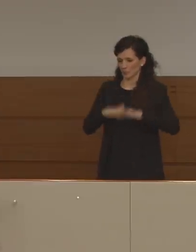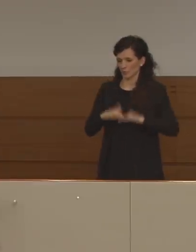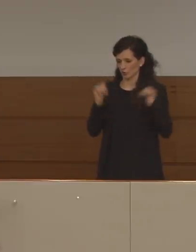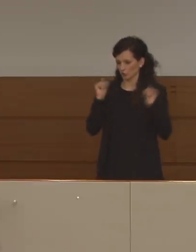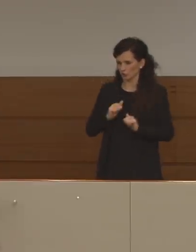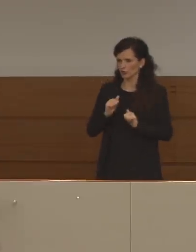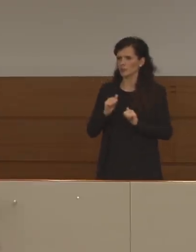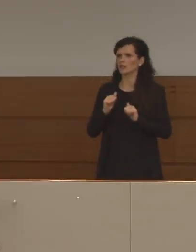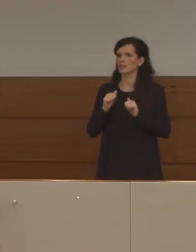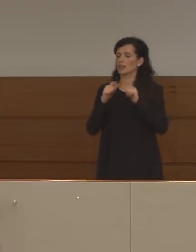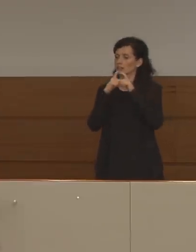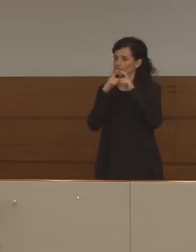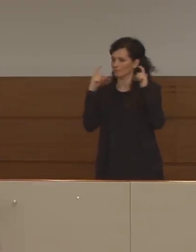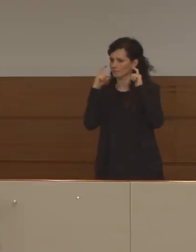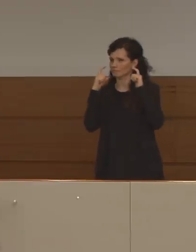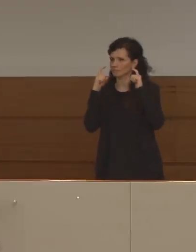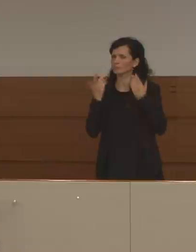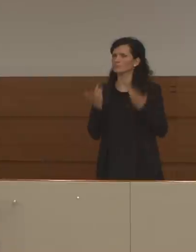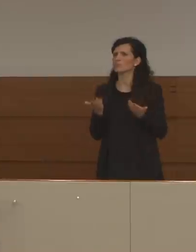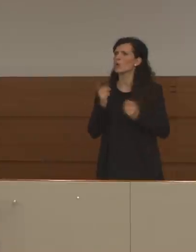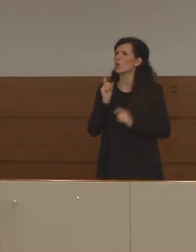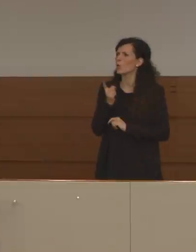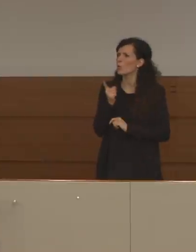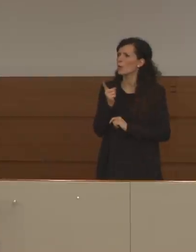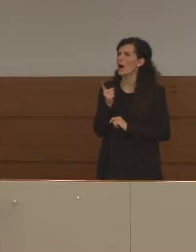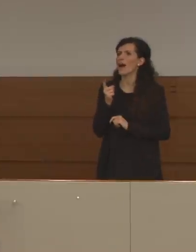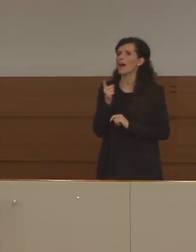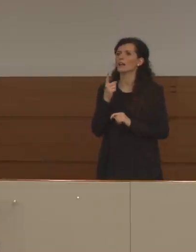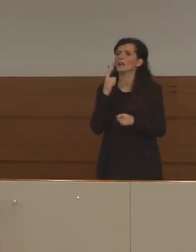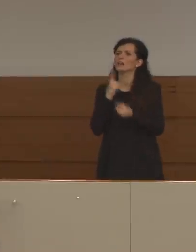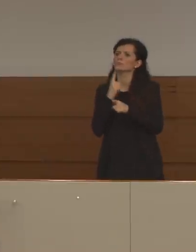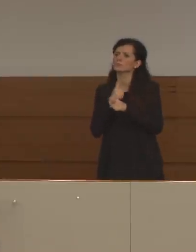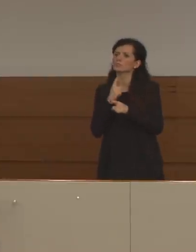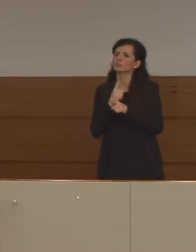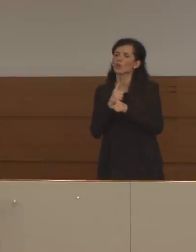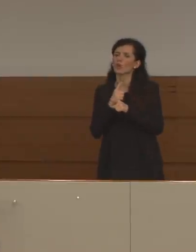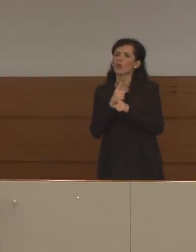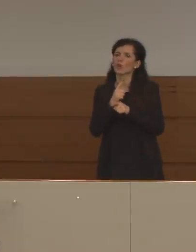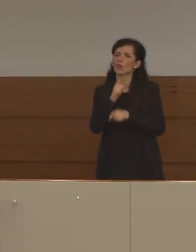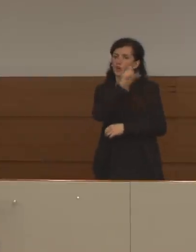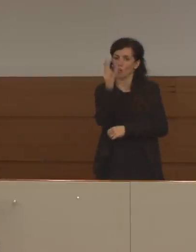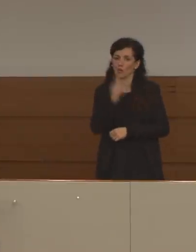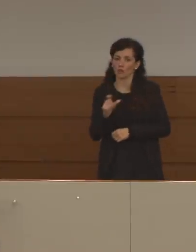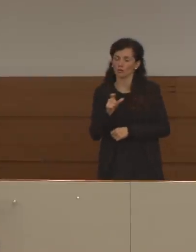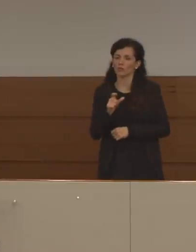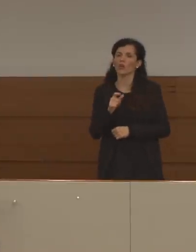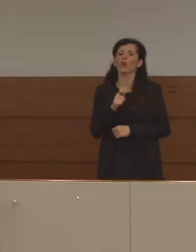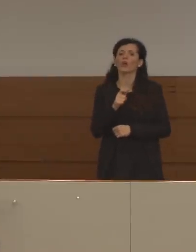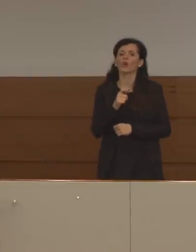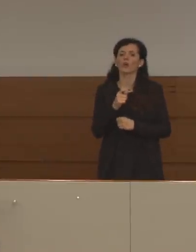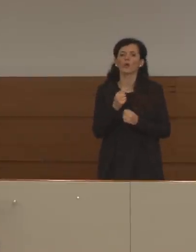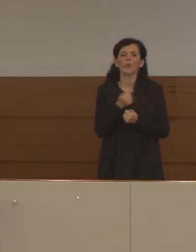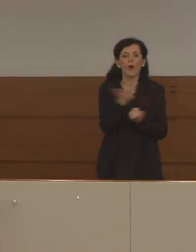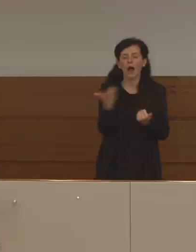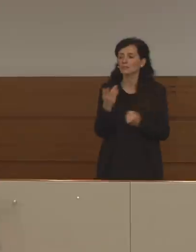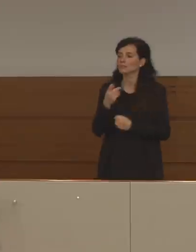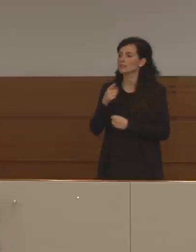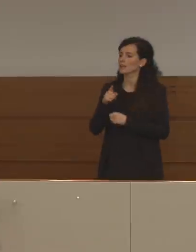quale sarebbe il fabbisogno e quante sono quelle che voi riuscite a recuperare cioè quante ne mancano